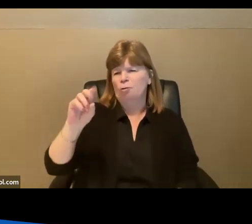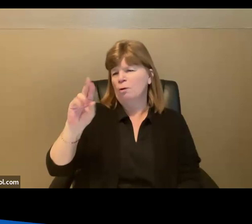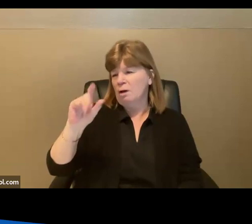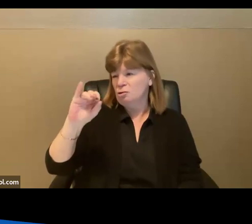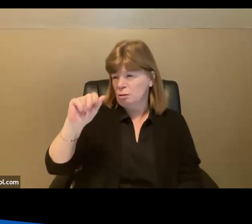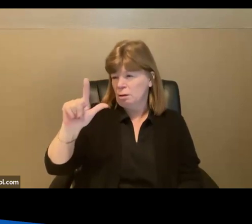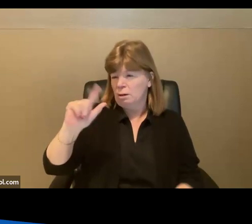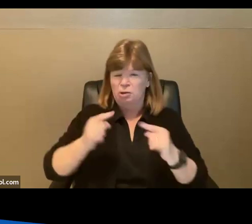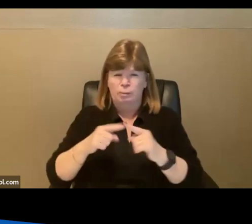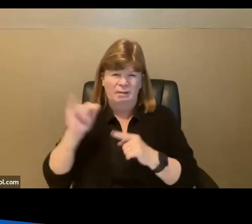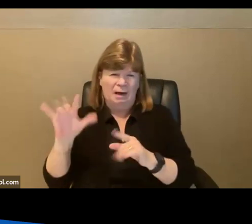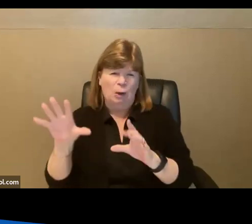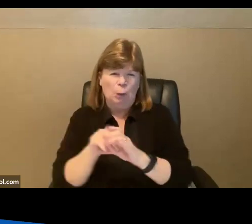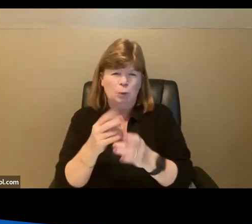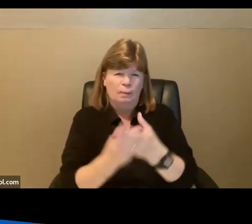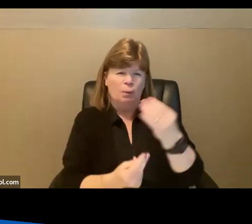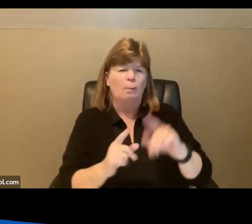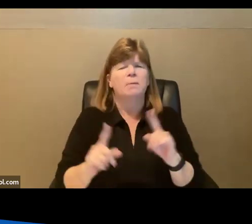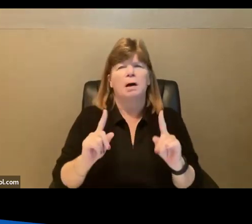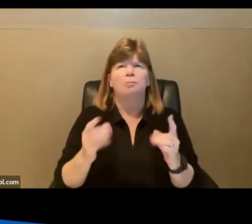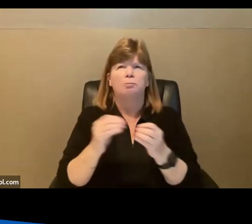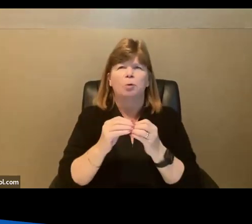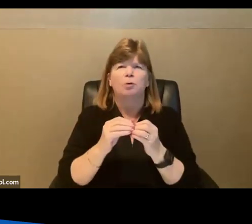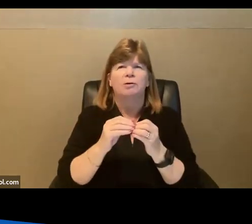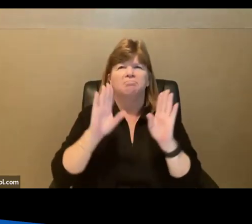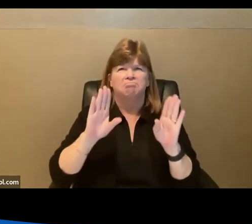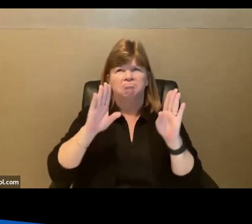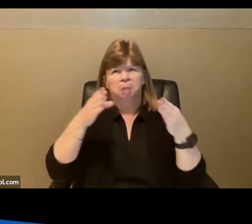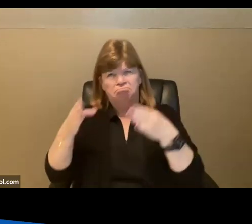Pero voy a tratar de ser más consciente de mencionar los accidentes cerebrovasculares